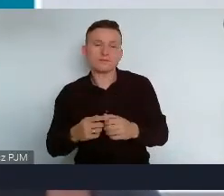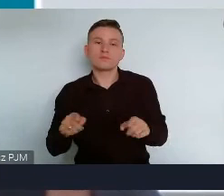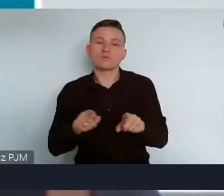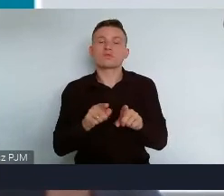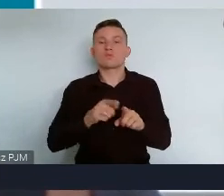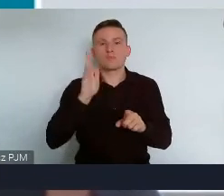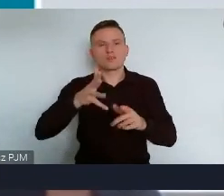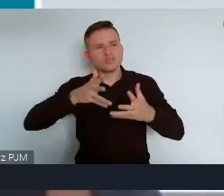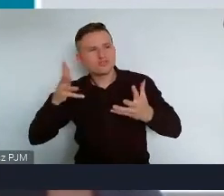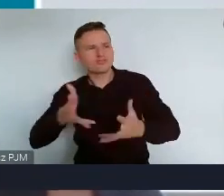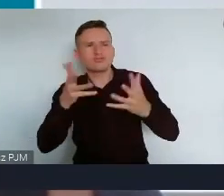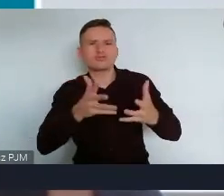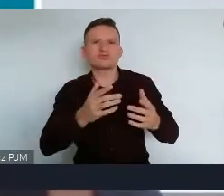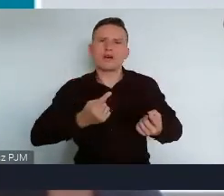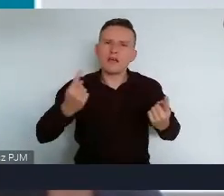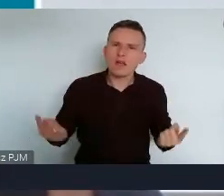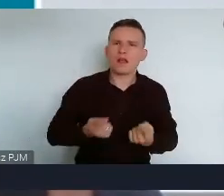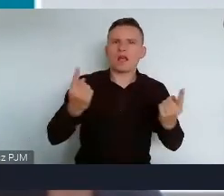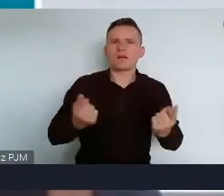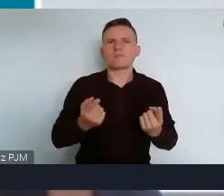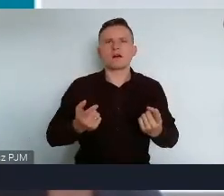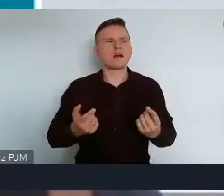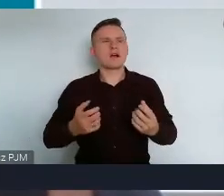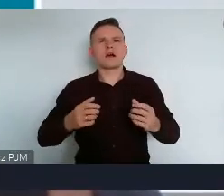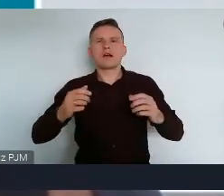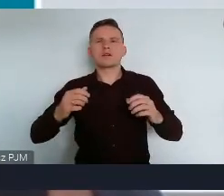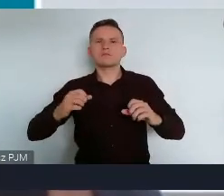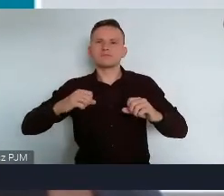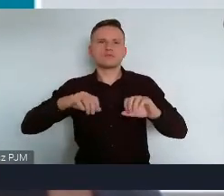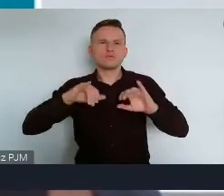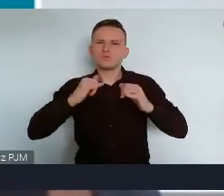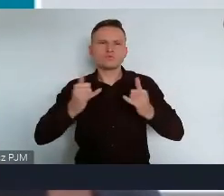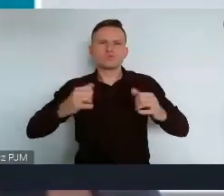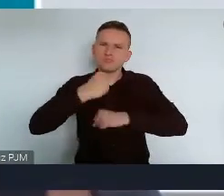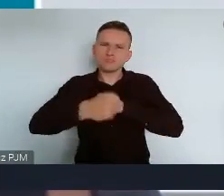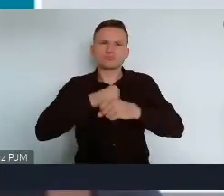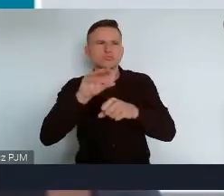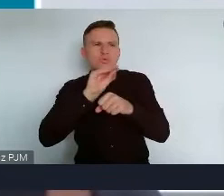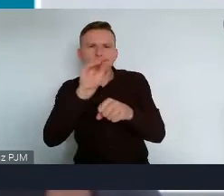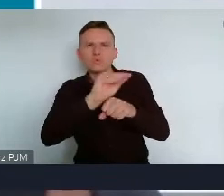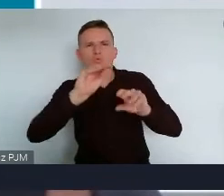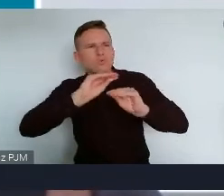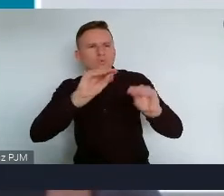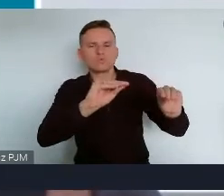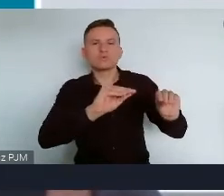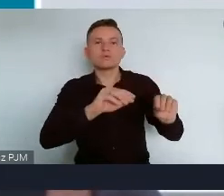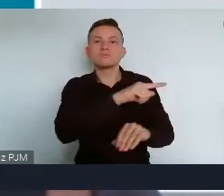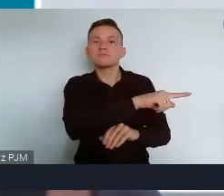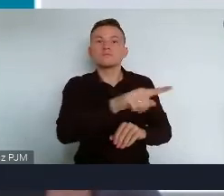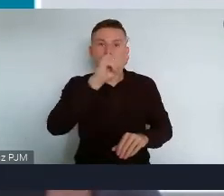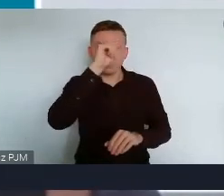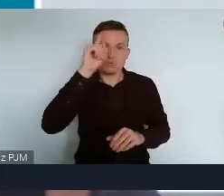kampaniami i akcjami edukacyjnymi. Wszystko po to, aby wzrost świadomości ekologicznej mieszkańców